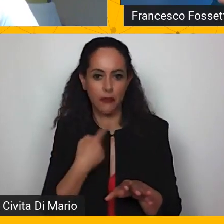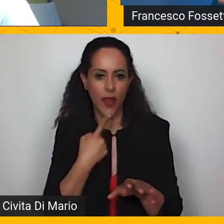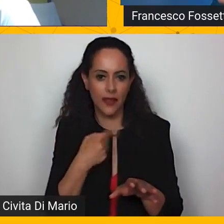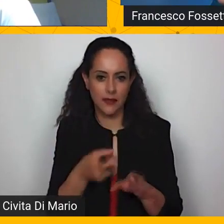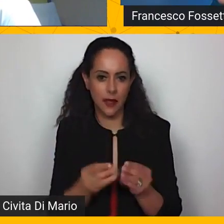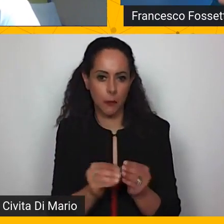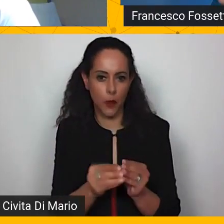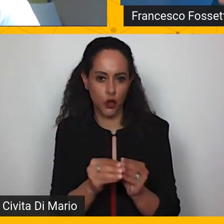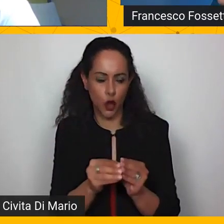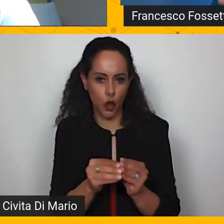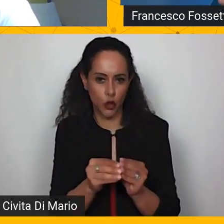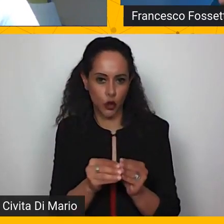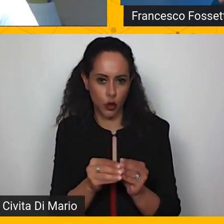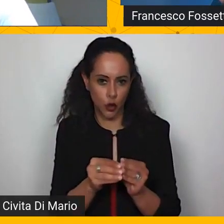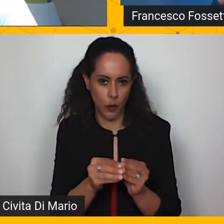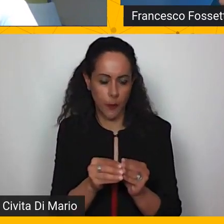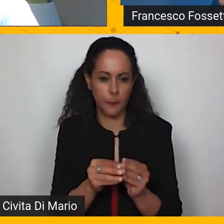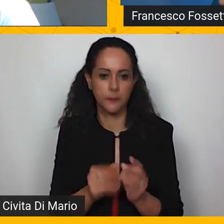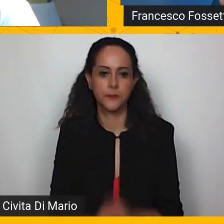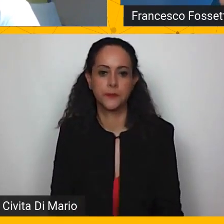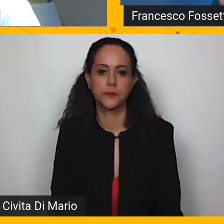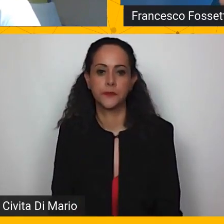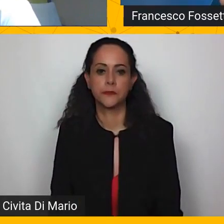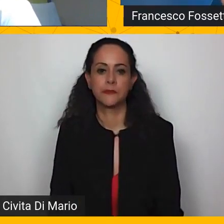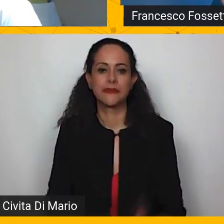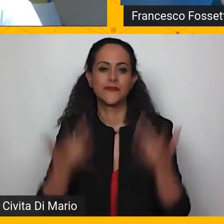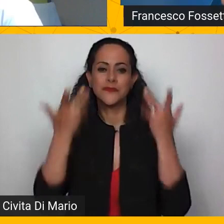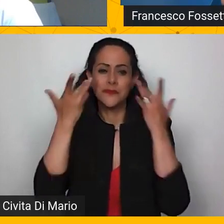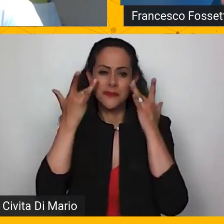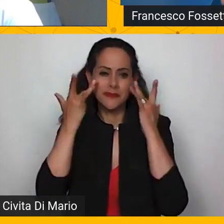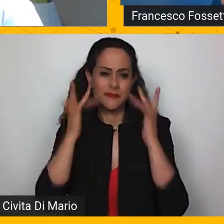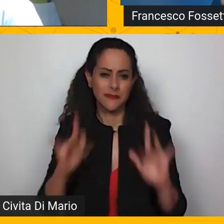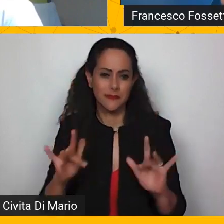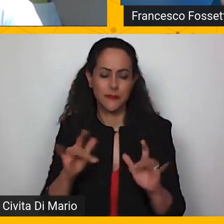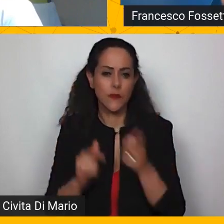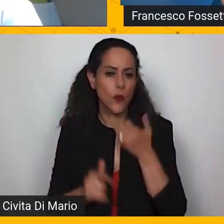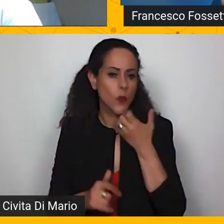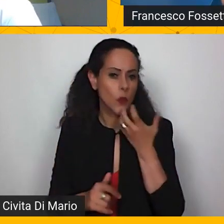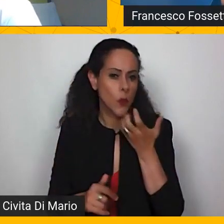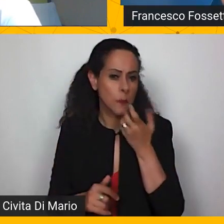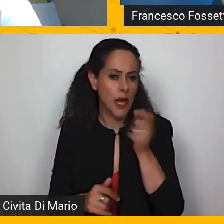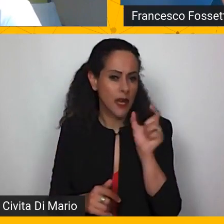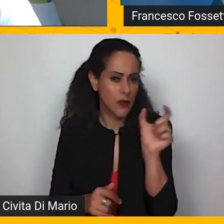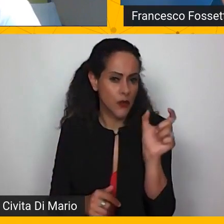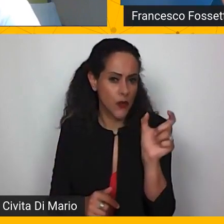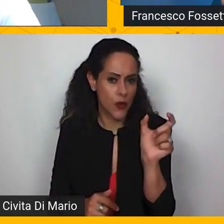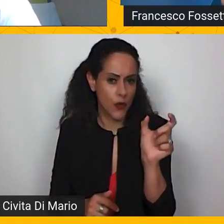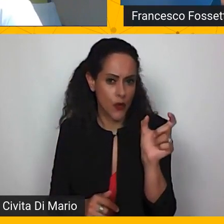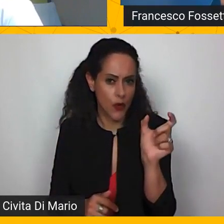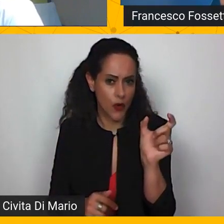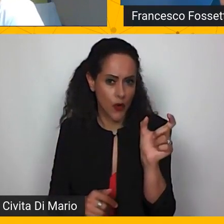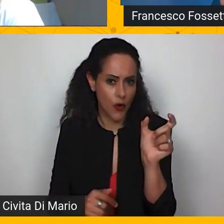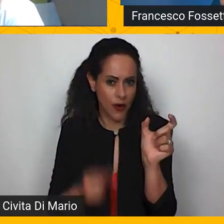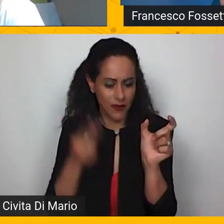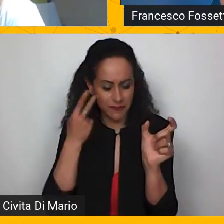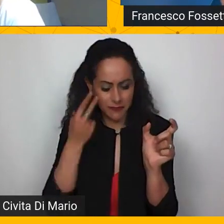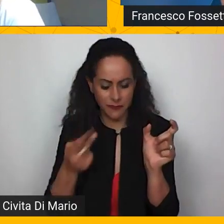consapevolezza del prodotto. Eh è semplicemente proprio per per semplificare al massimo quel